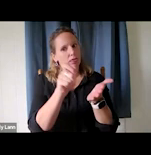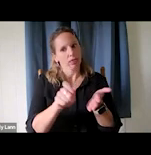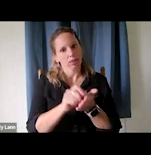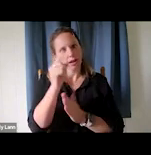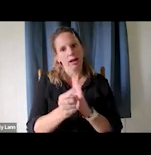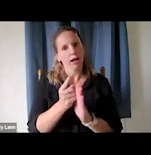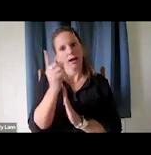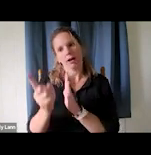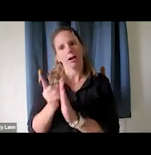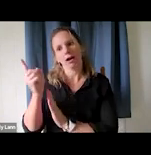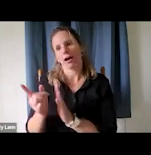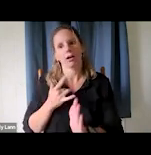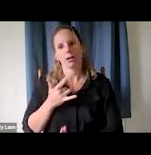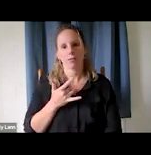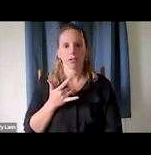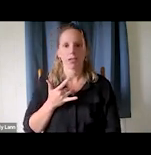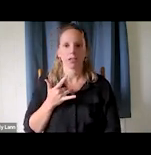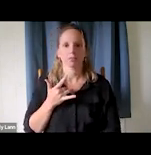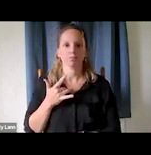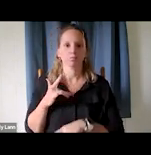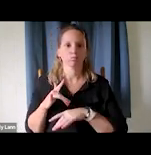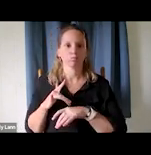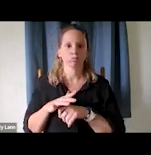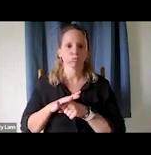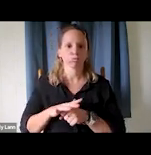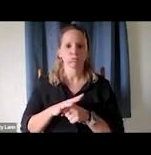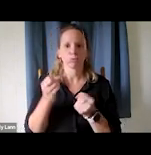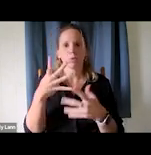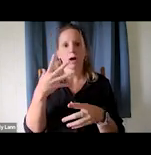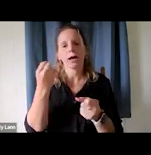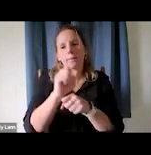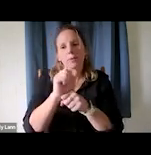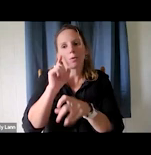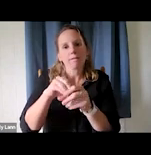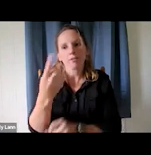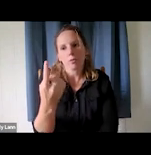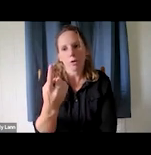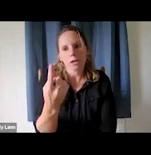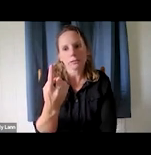Y a veces puede parecer: "¿Por qué dedicamos tanto trabajo a esto?" Y por eso creo que esta definición